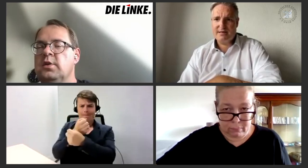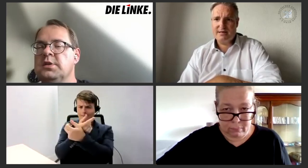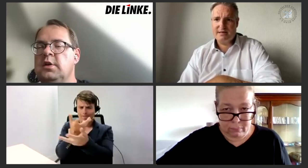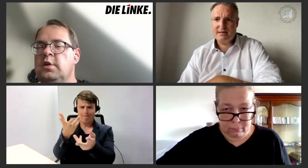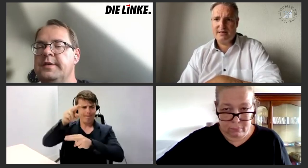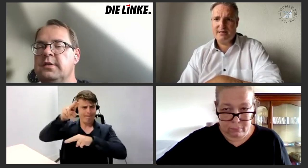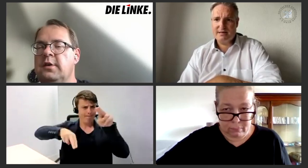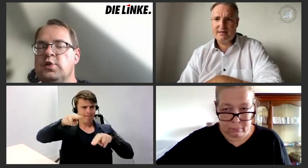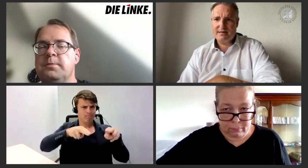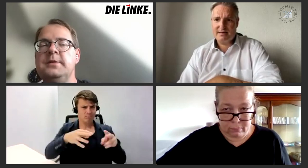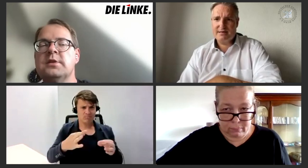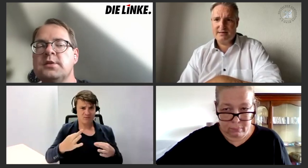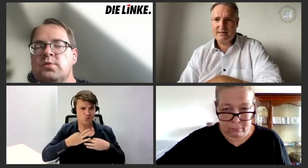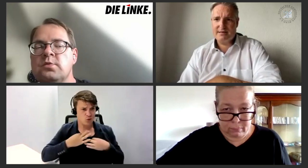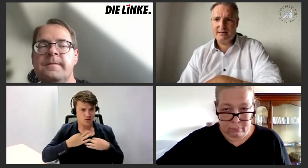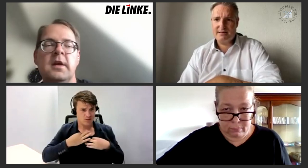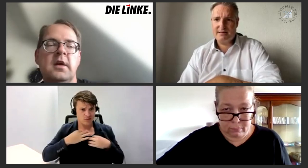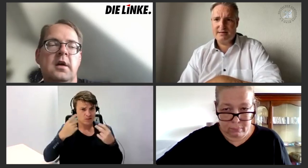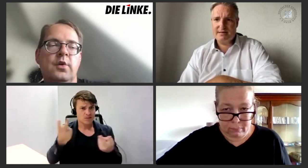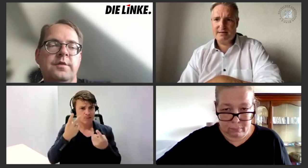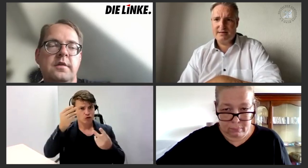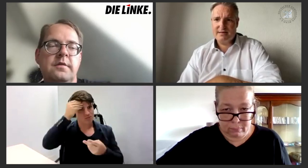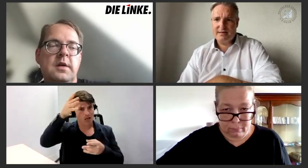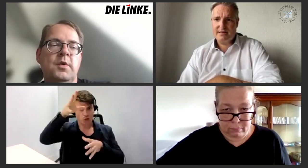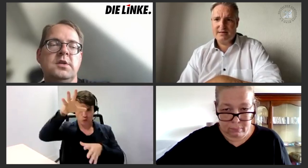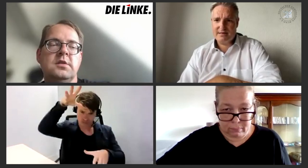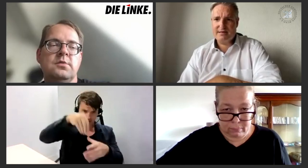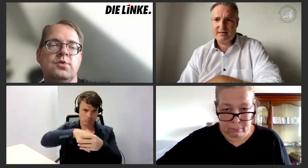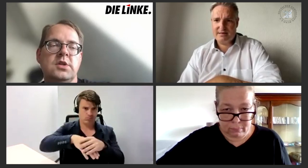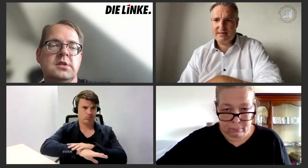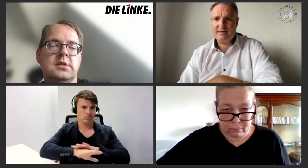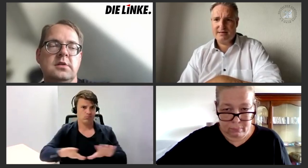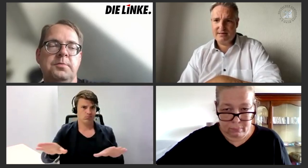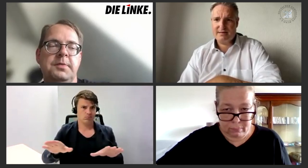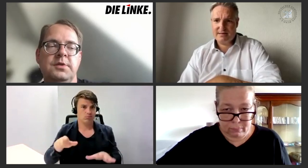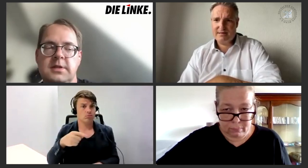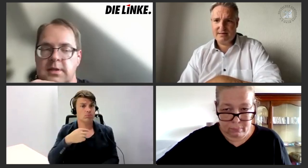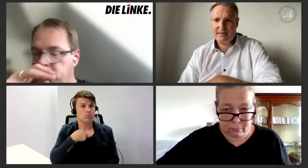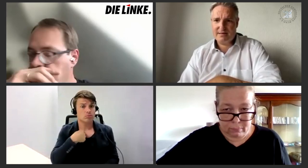Bereicherung und es gehört nach unserer Auffassung auch zur Bildung dazu und wir möchten, so steht